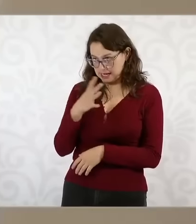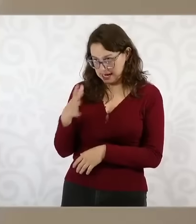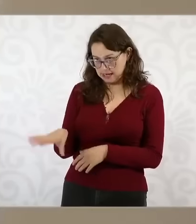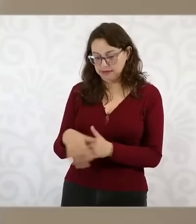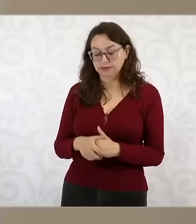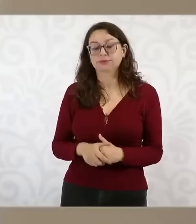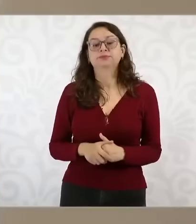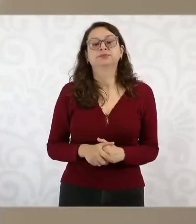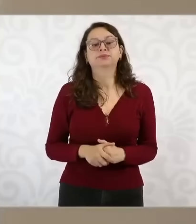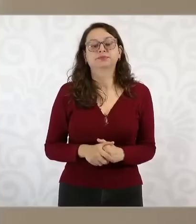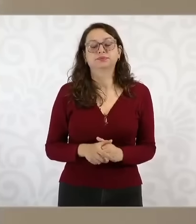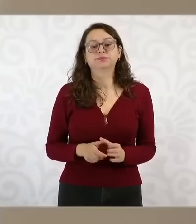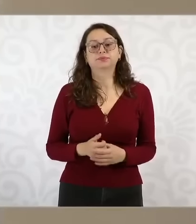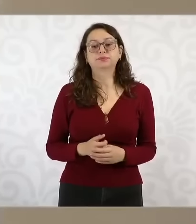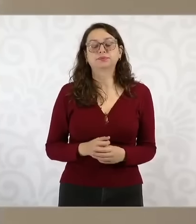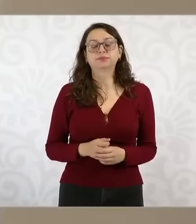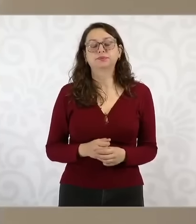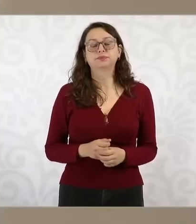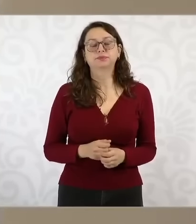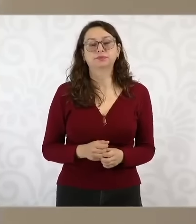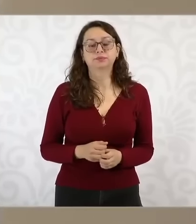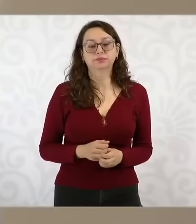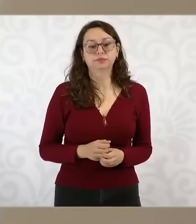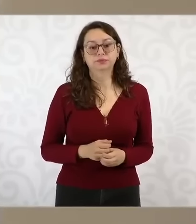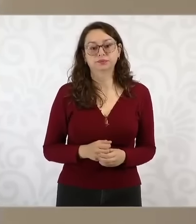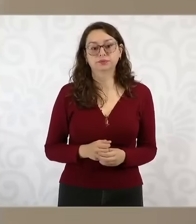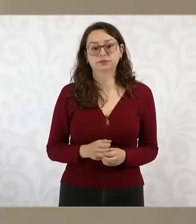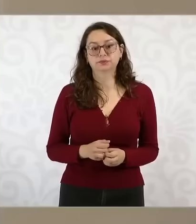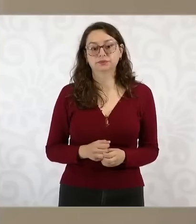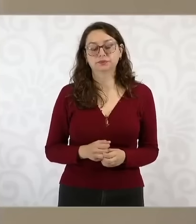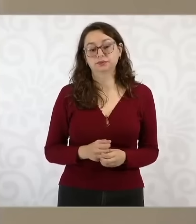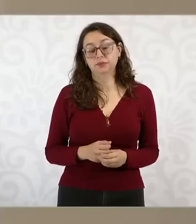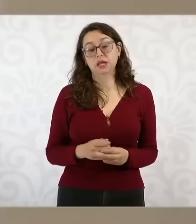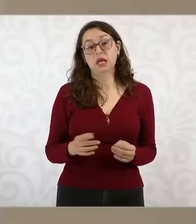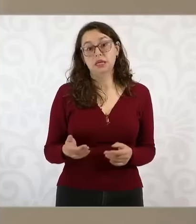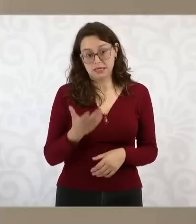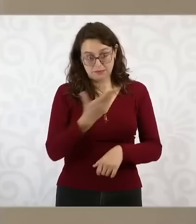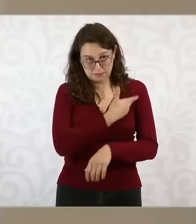eh eh presidenta sobre bueno, si se puede también al secretario de seguridad, donar García Harfuch,